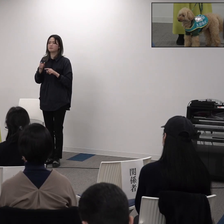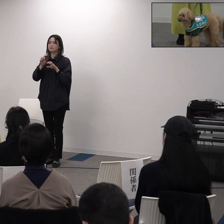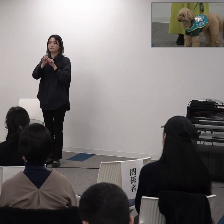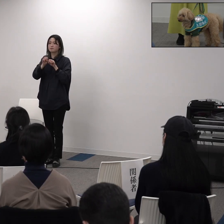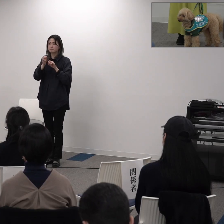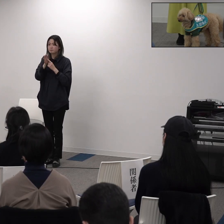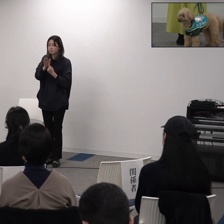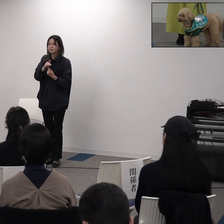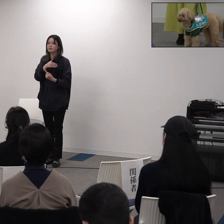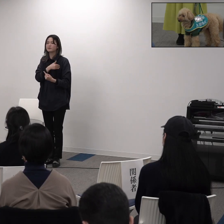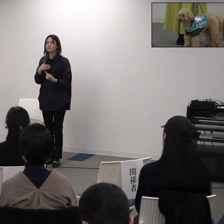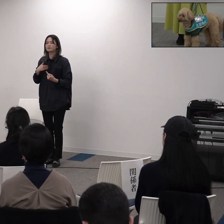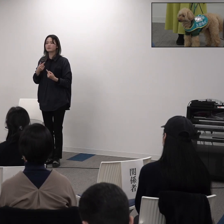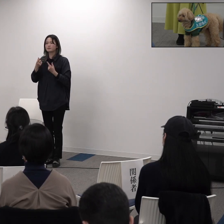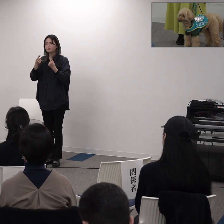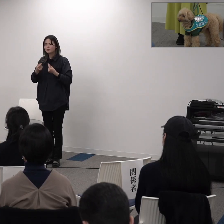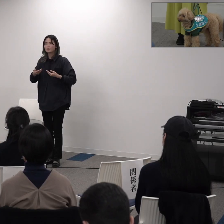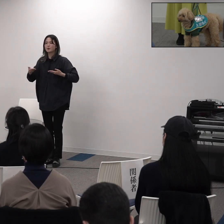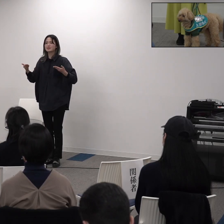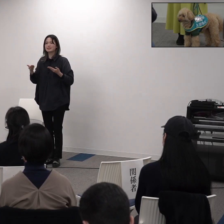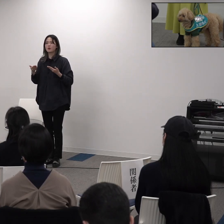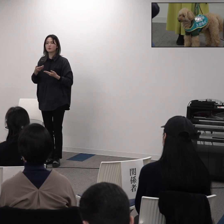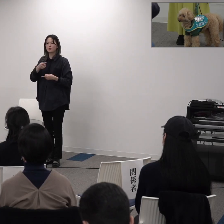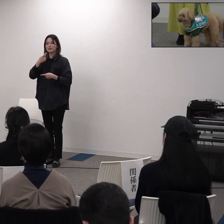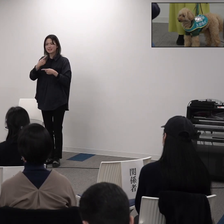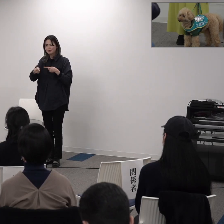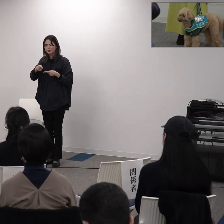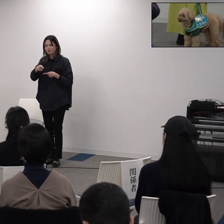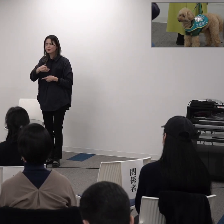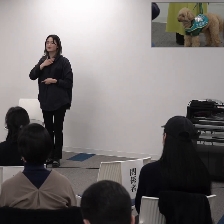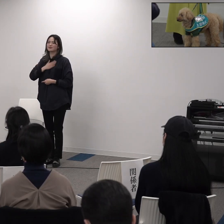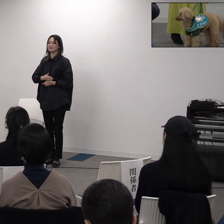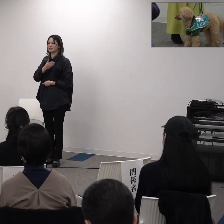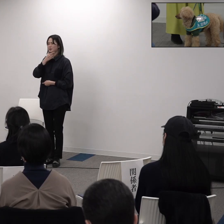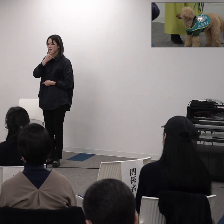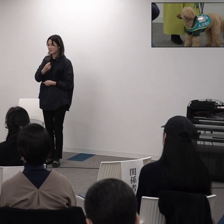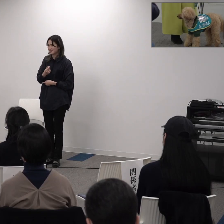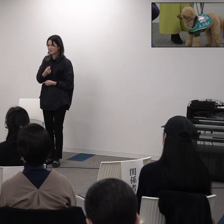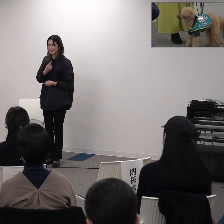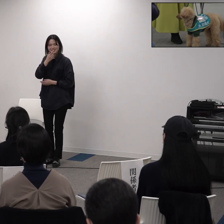ということも知っていただきたいなと思います 以上です